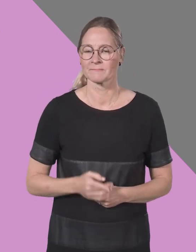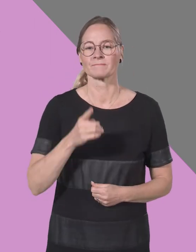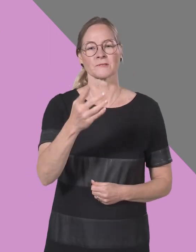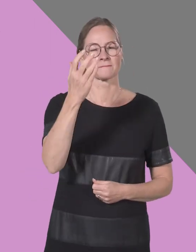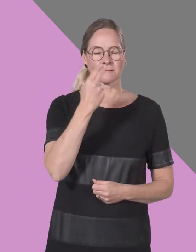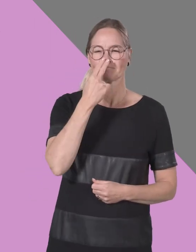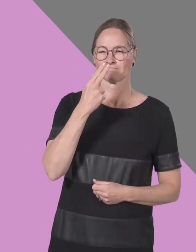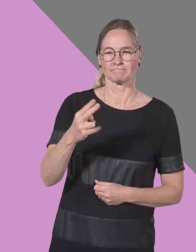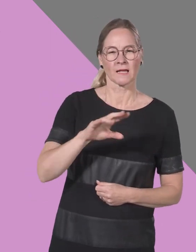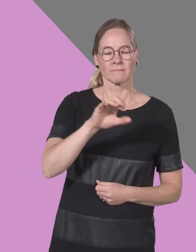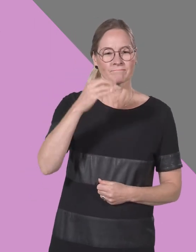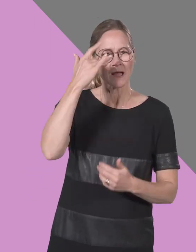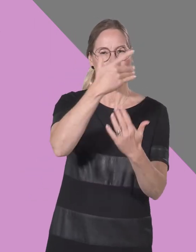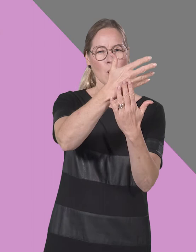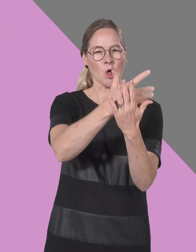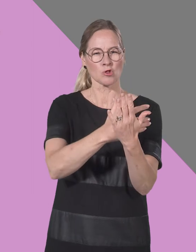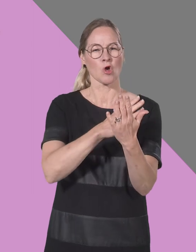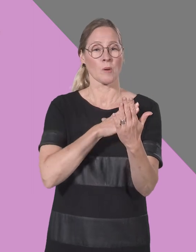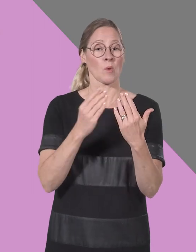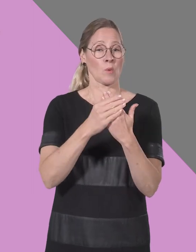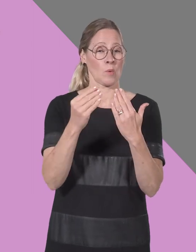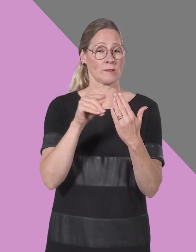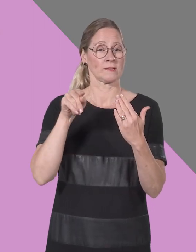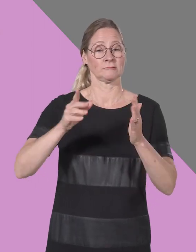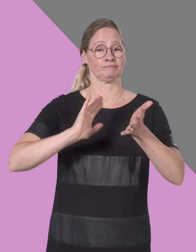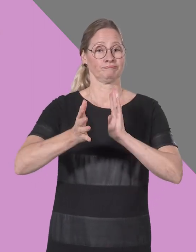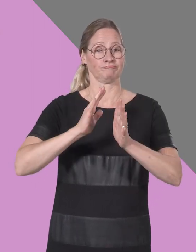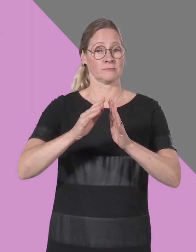Voit käydä katsomassa koko kannanottoa koskevan uutisen viitottuna -